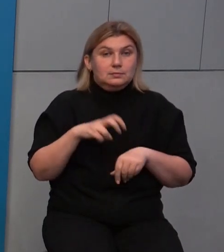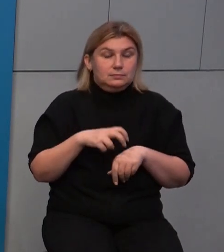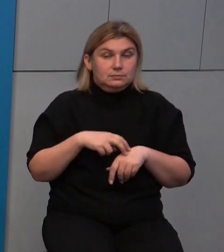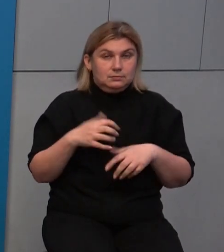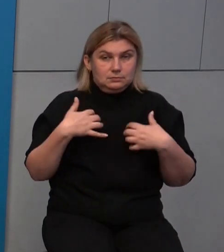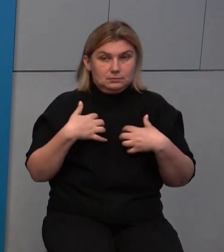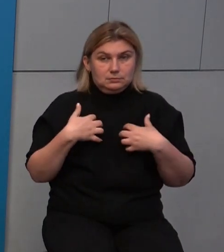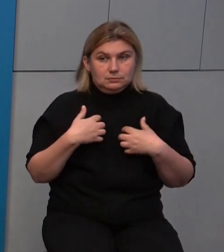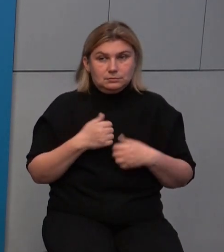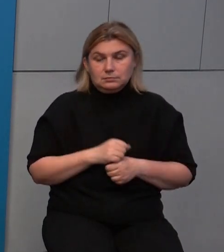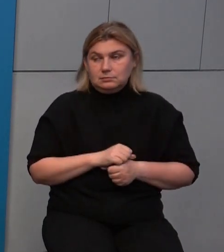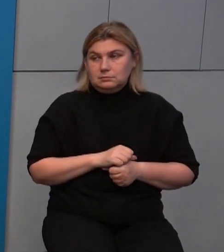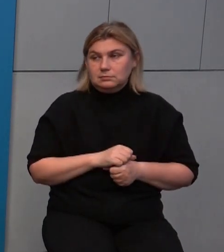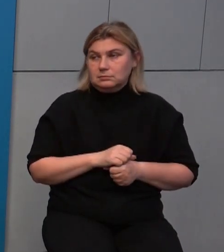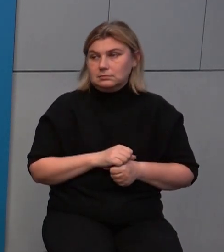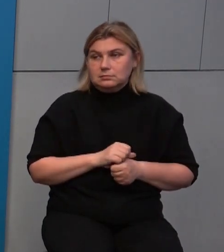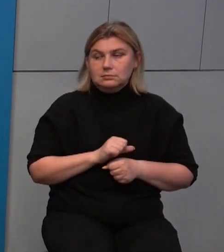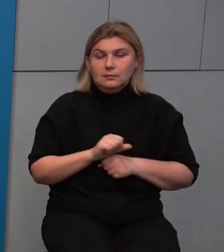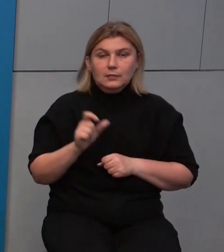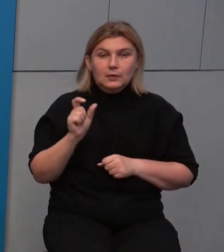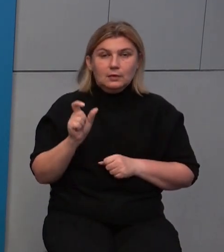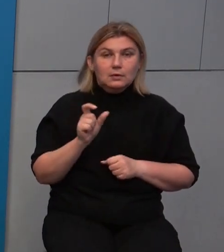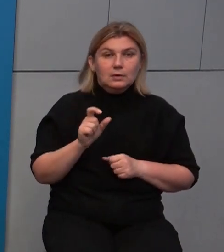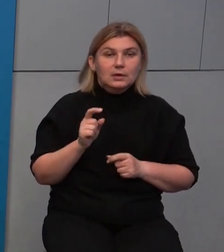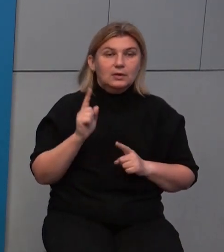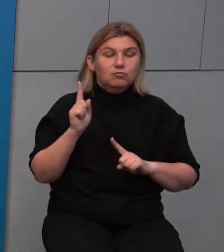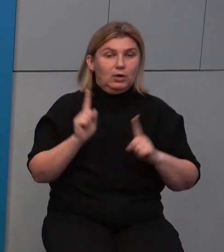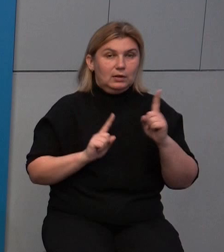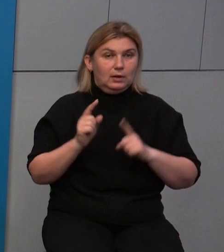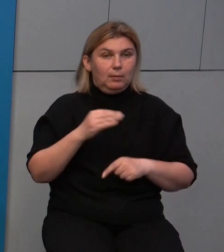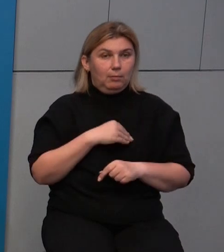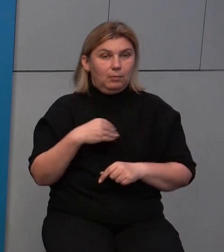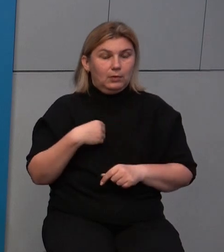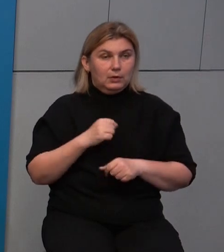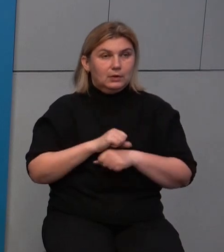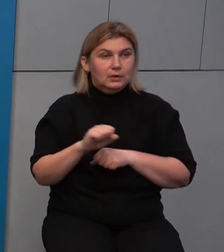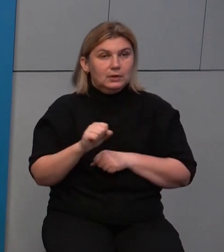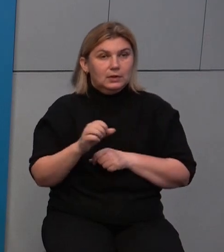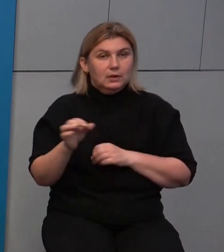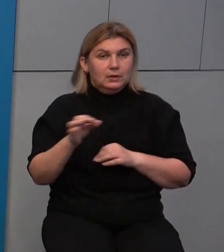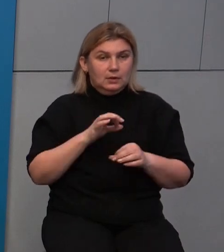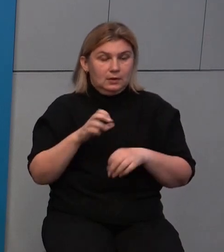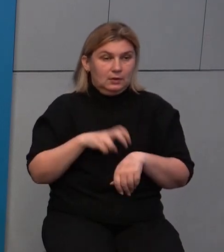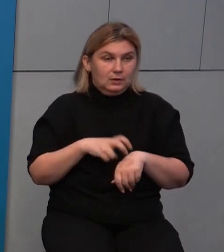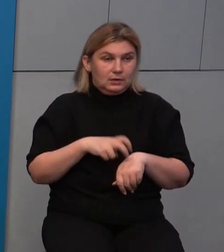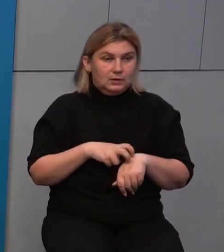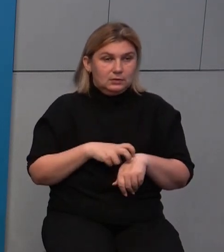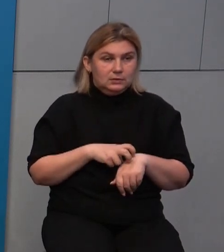Tam jest taki wątek. Rzadko mamy w Polsce historie o lekarzach powieściowe.